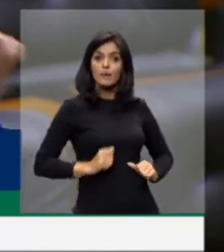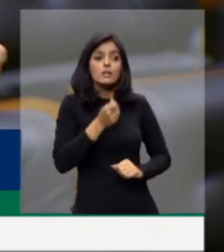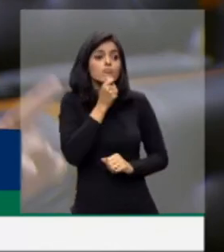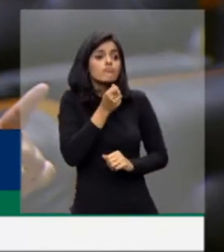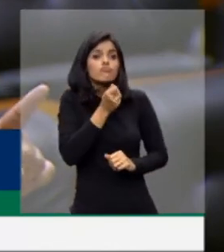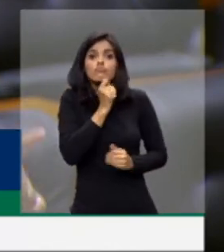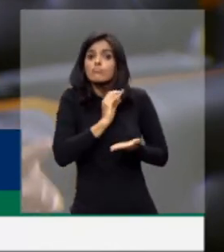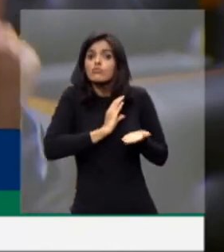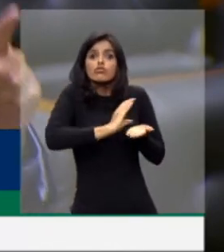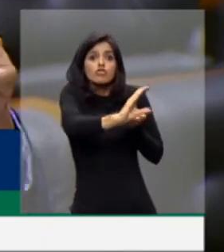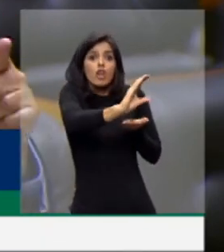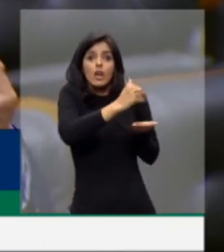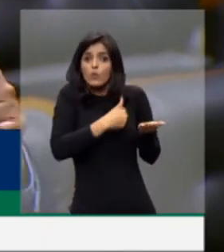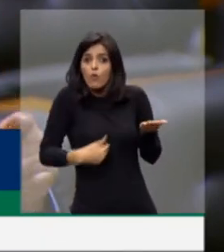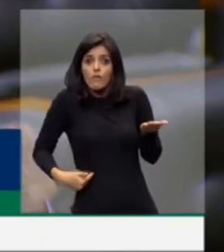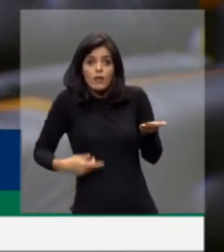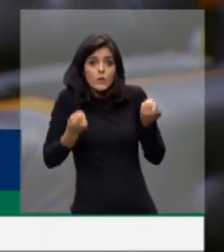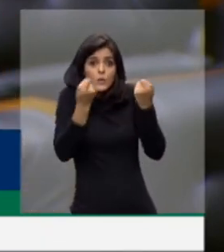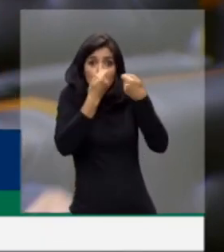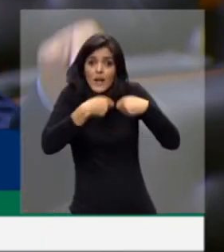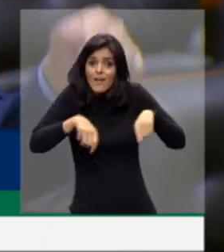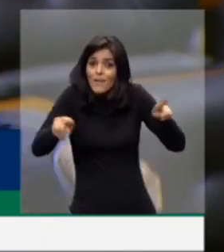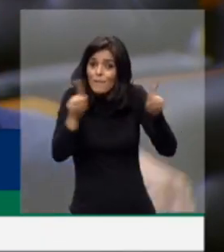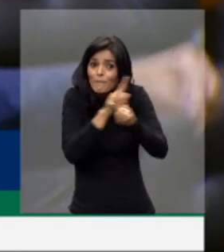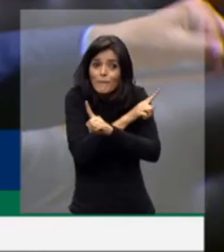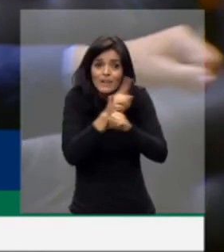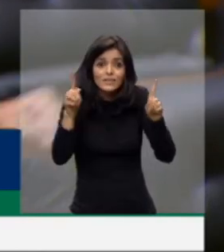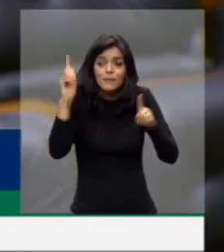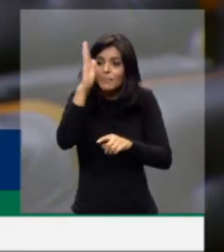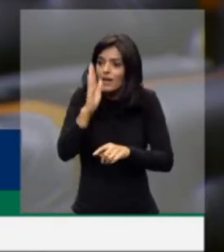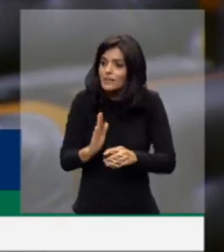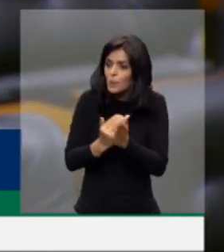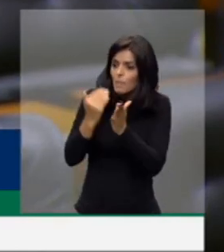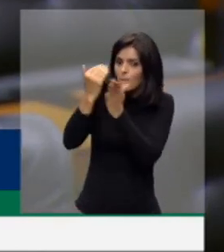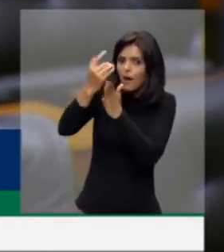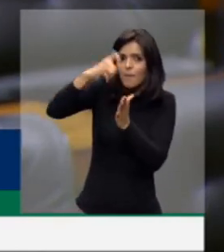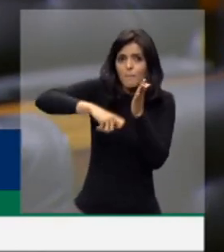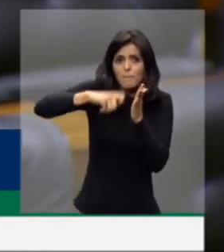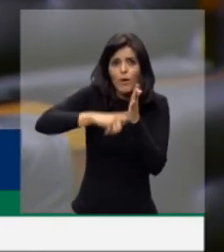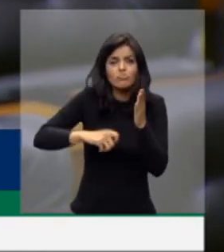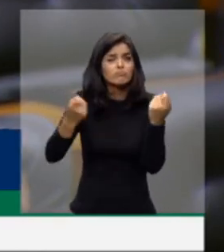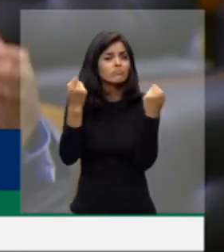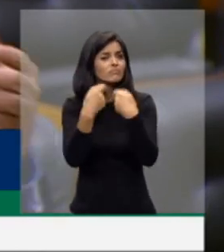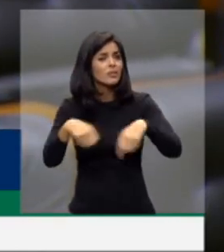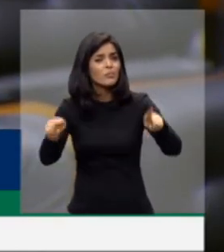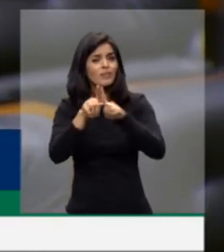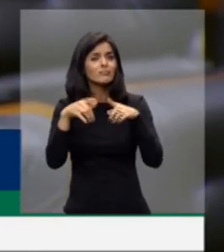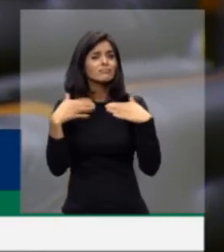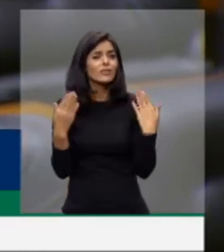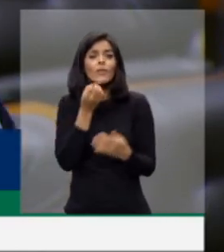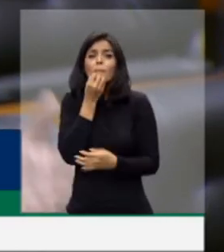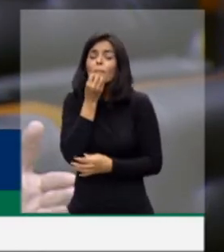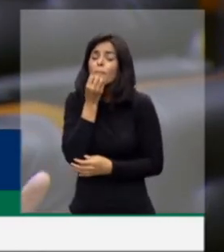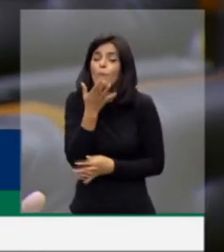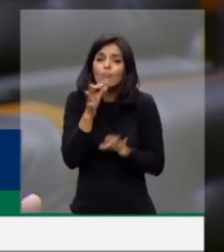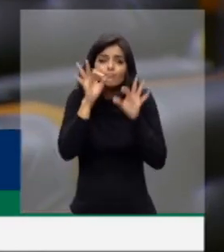QUESTÃO, REPITO AQUI, DE UMA PRODUÇÃO DE UMA ENERGIA LIMPA, SEM INVESTIMENTOS DO PODER PÚBLICO. SEM SER NECESSÁRIO O PAÍS AUMENTAR